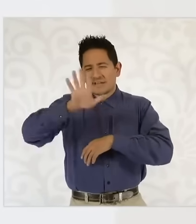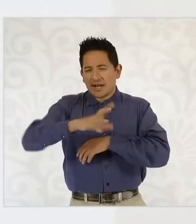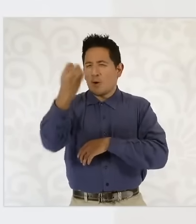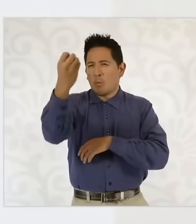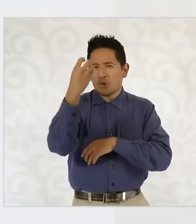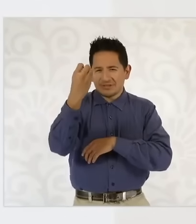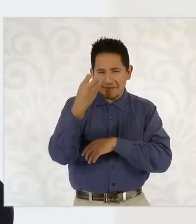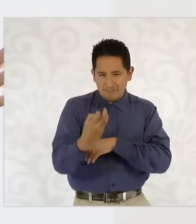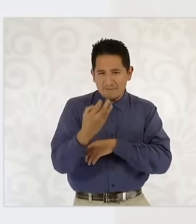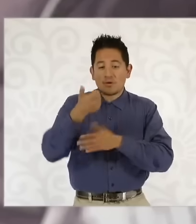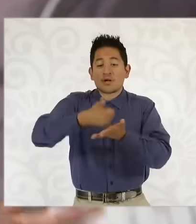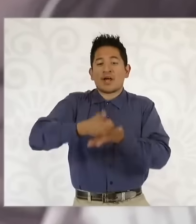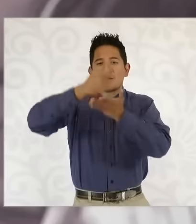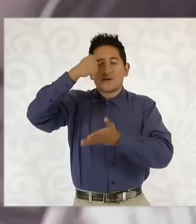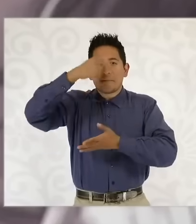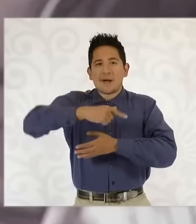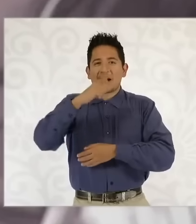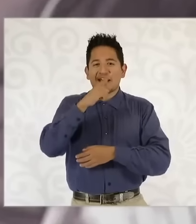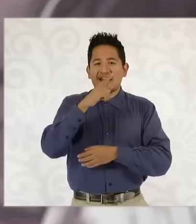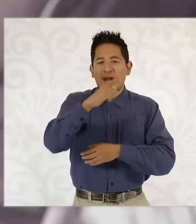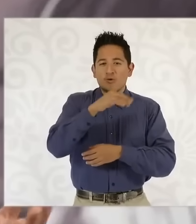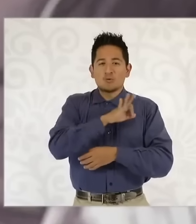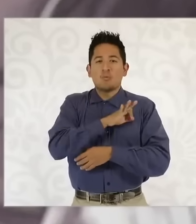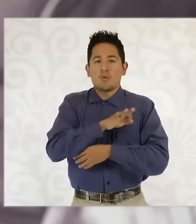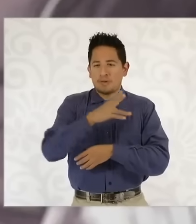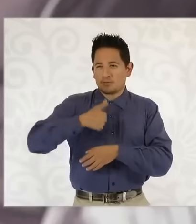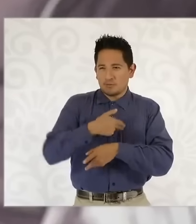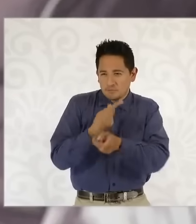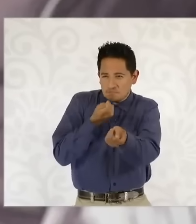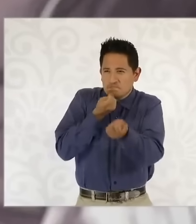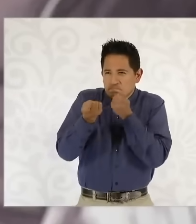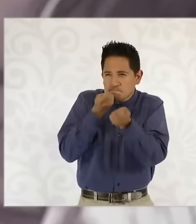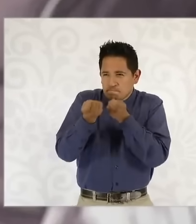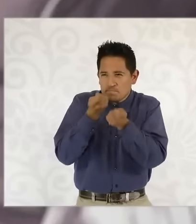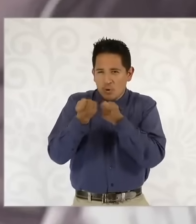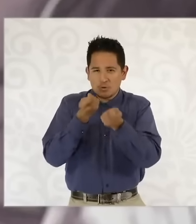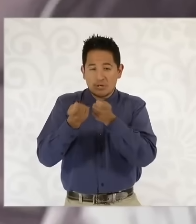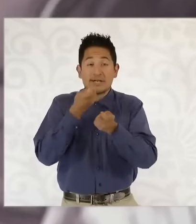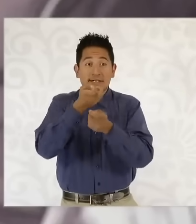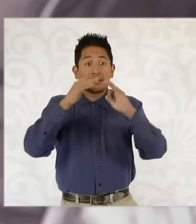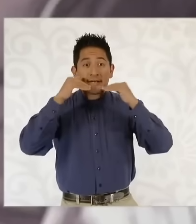que permiten que el flujo de la electricidad se regule y que el sistema sea seguro. Hoy,